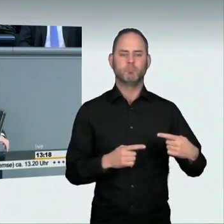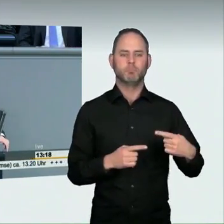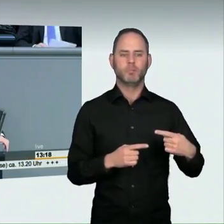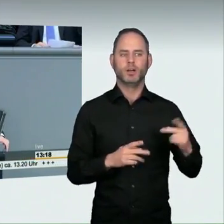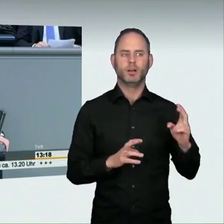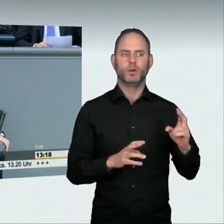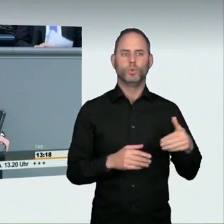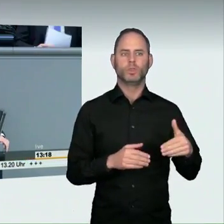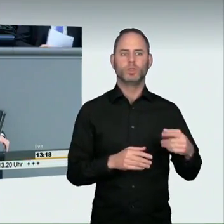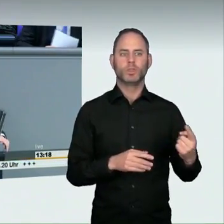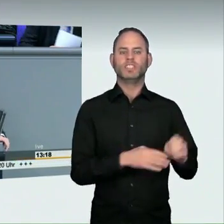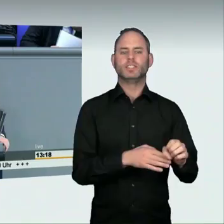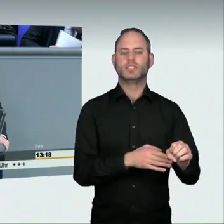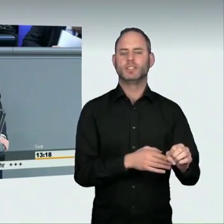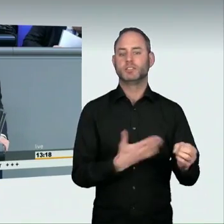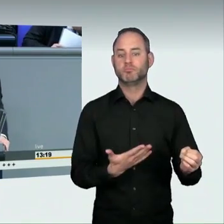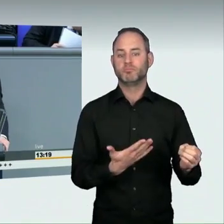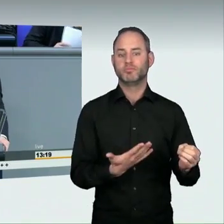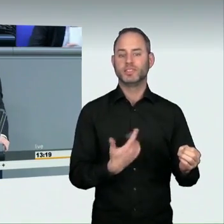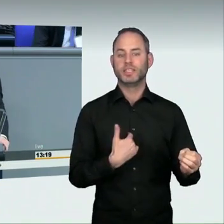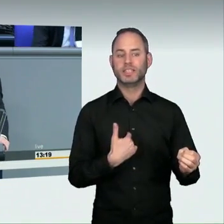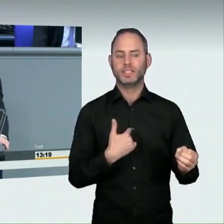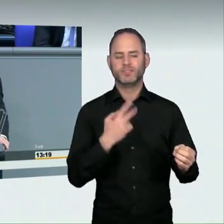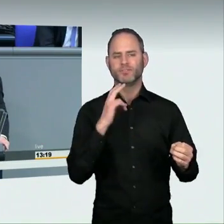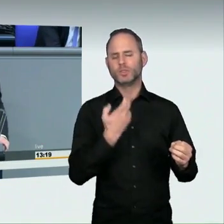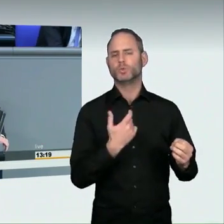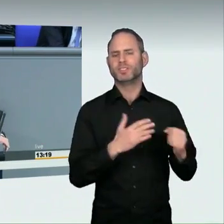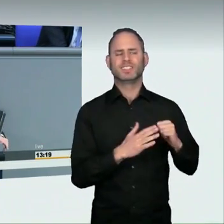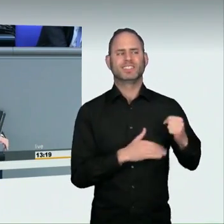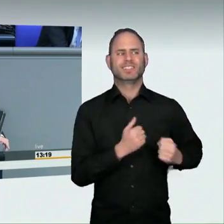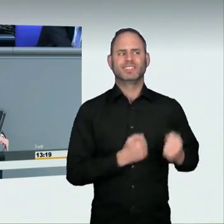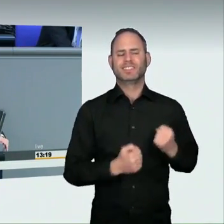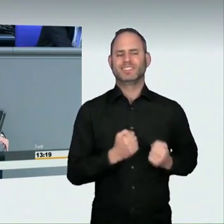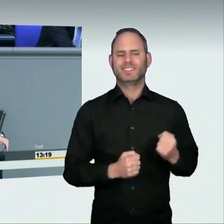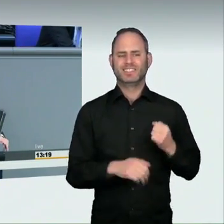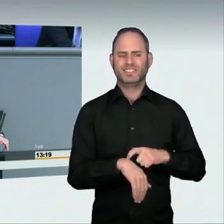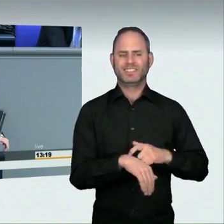Wohnen und Leben in Städten. Es geht eben nicht nur um den bezahlbaren Wohnraum, sondern auch um die Frage: